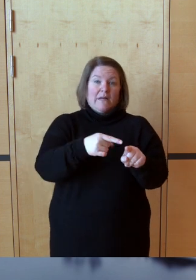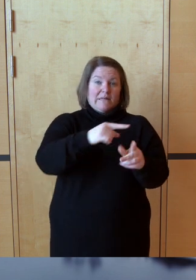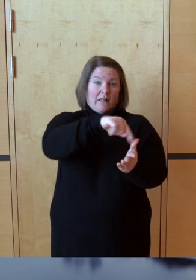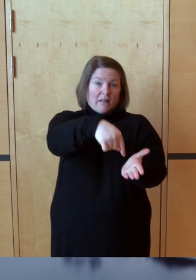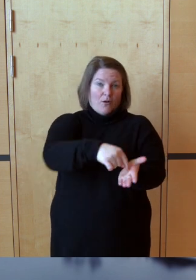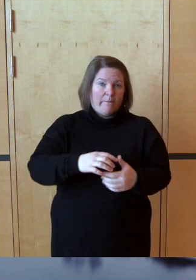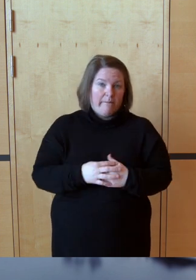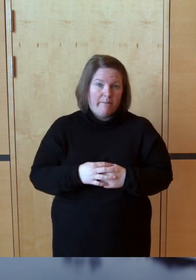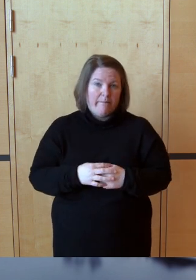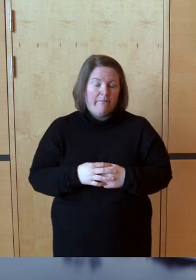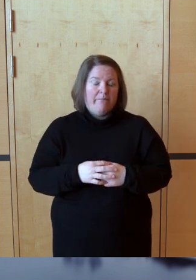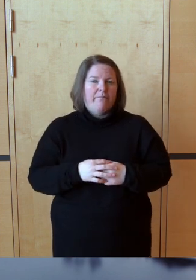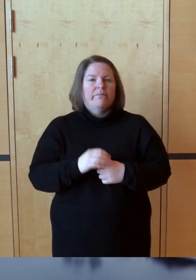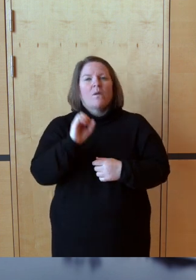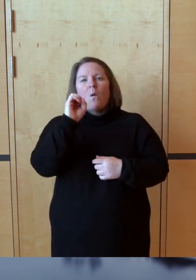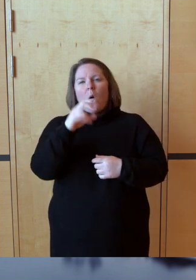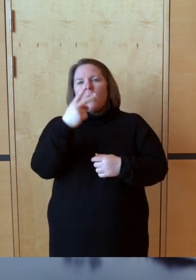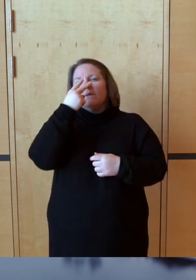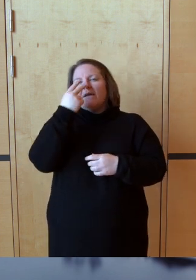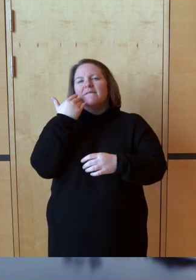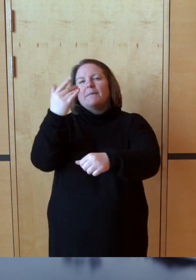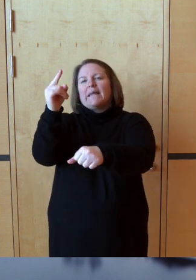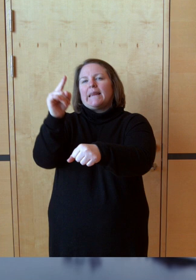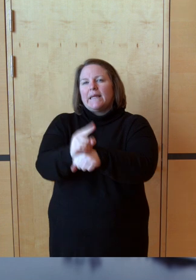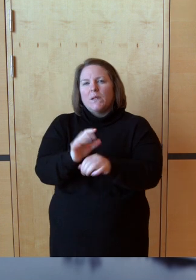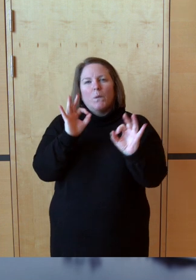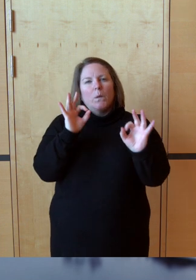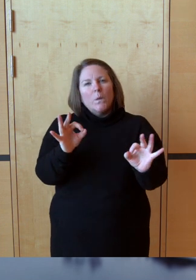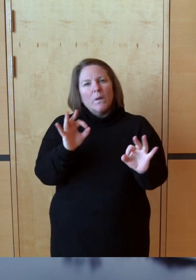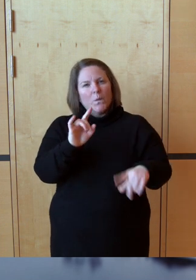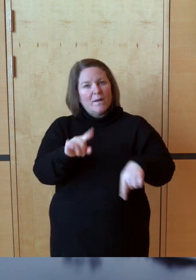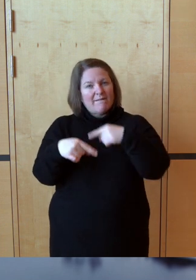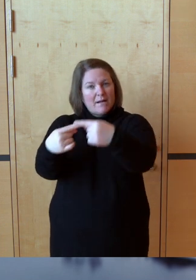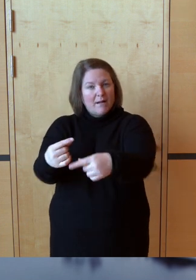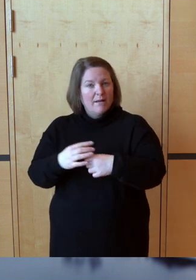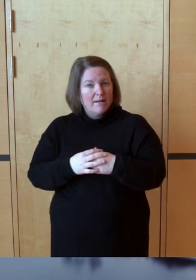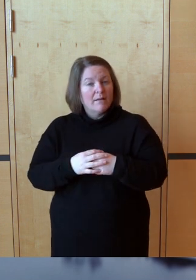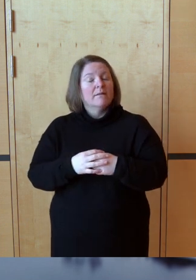Tittar man då på framtiden och hur hur utvecklingen ser ut så handlar ju den räddningsstation